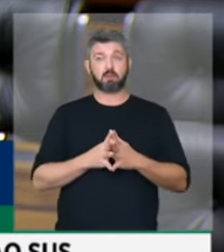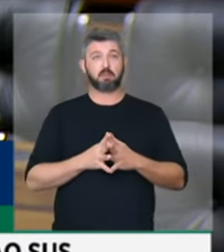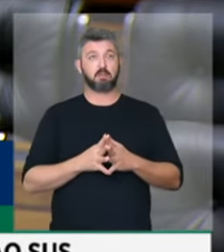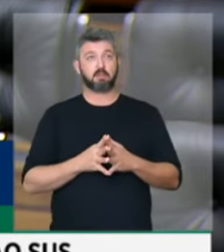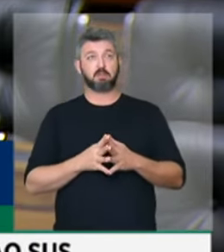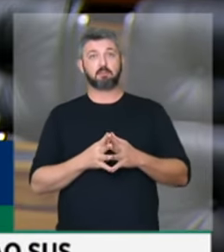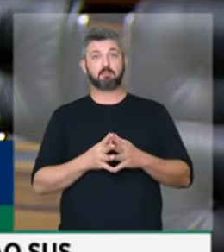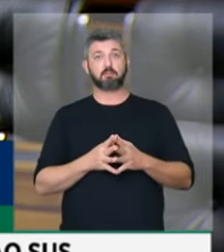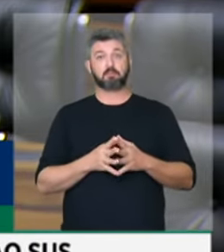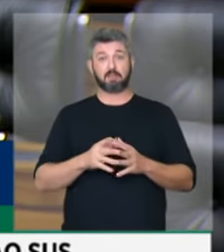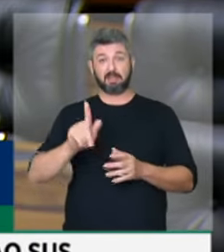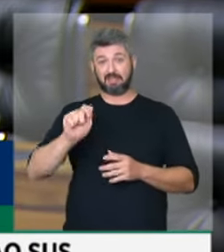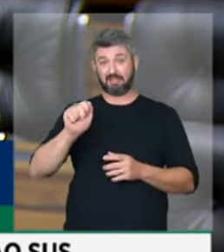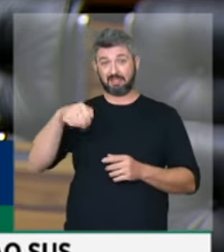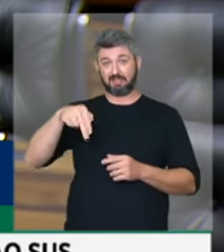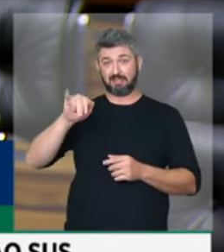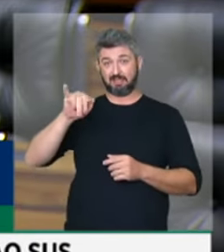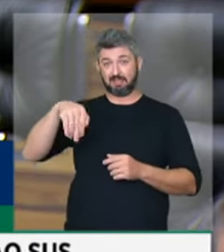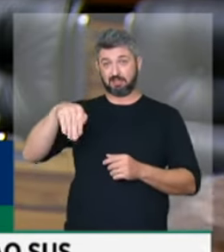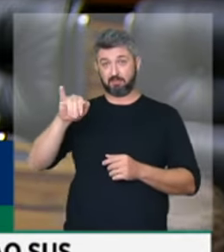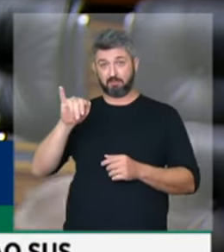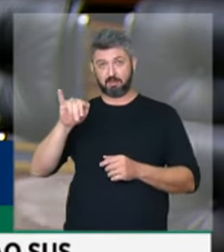LIRA, QUE O PAULO GANIME APRESENTOU UM PROJETO DE LEI, QUE É O 1036 DE 2021, DOUTOR